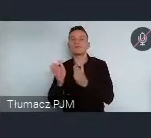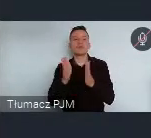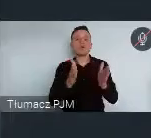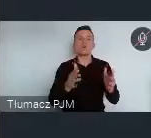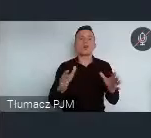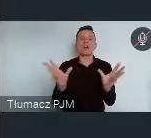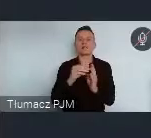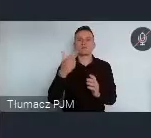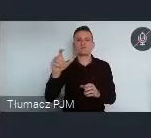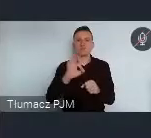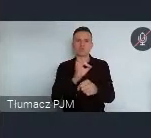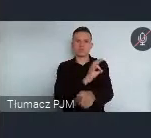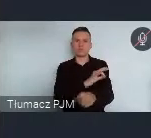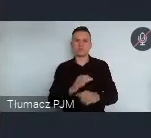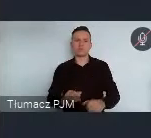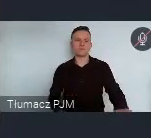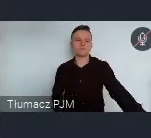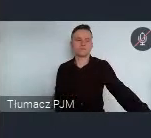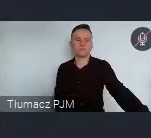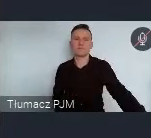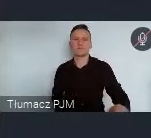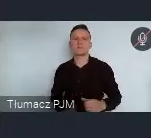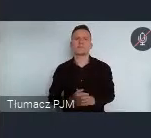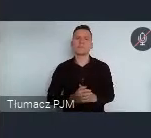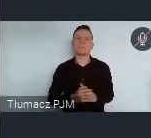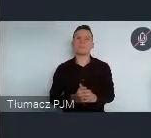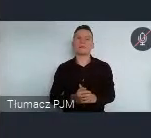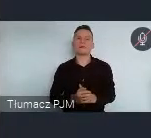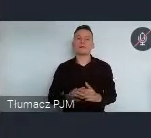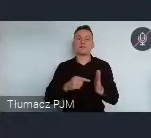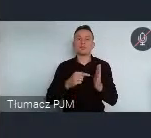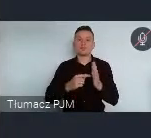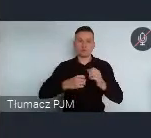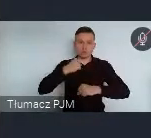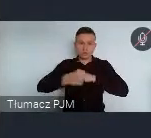To działanie generalnie jest jednym z wielu działań